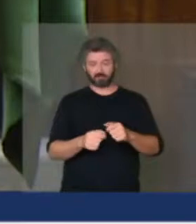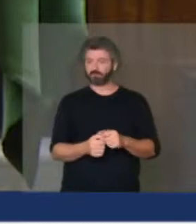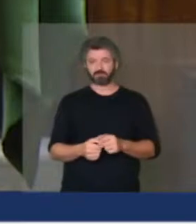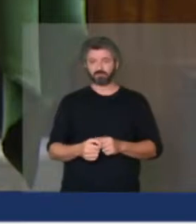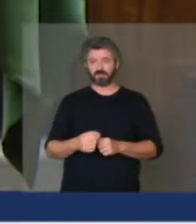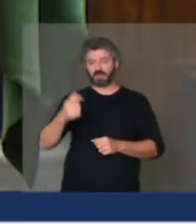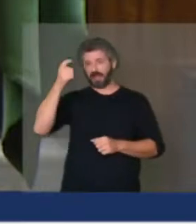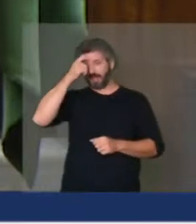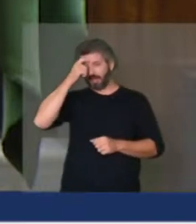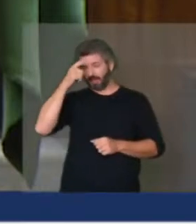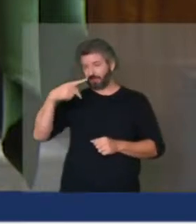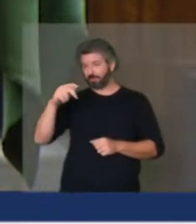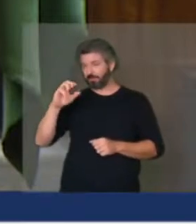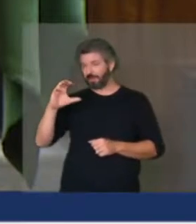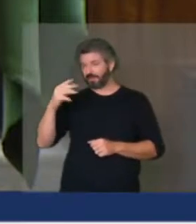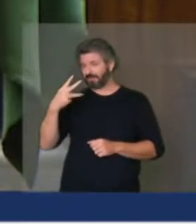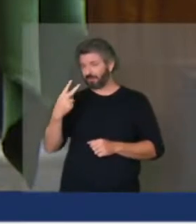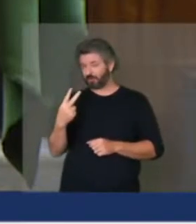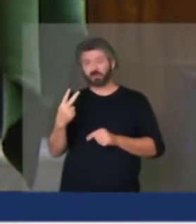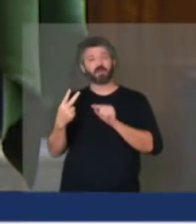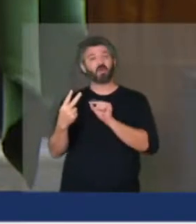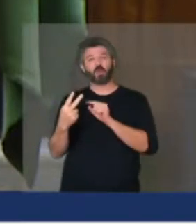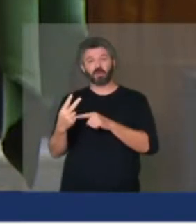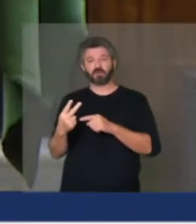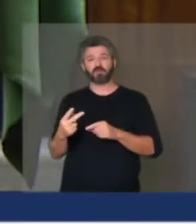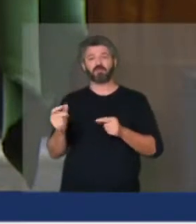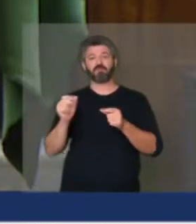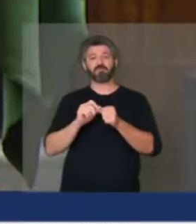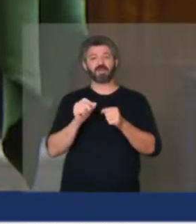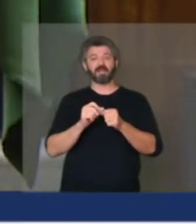ESTADO A SERVIÇO DO GOVERNANTE COM A FLEXIBILIZAÇÃO DO CONCURSO PÚBLICO E COM O TEMPO OU COM